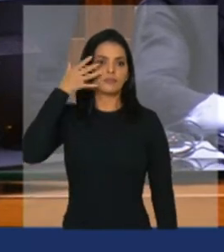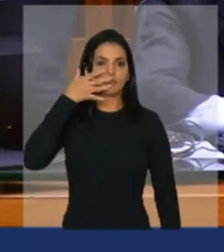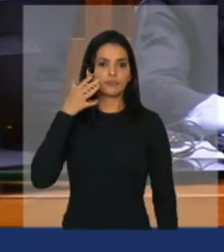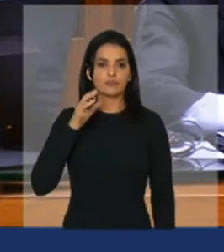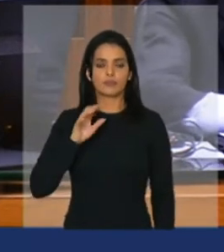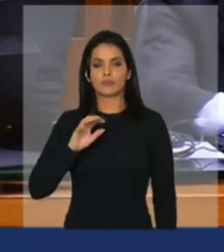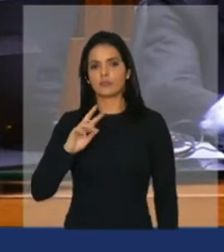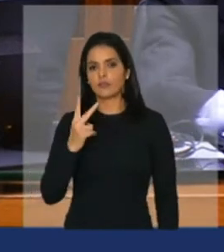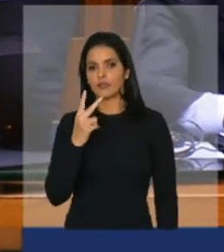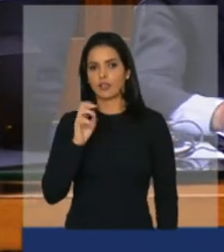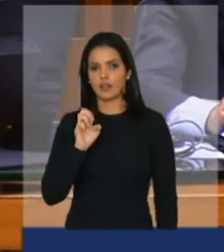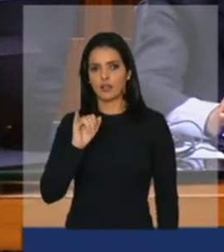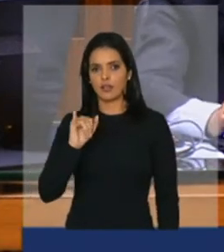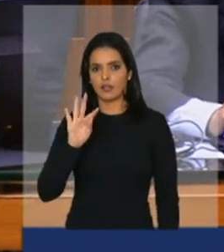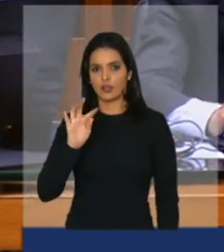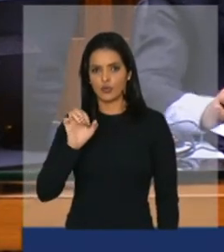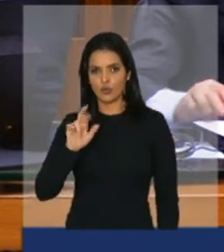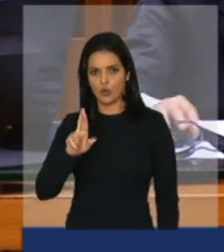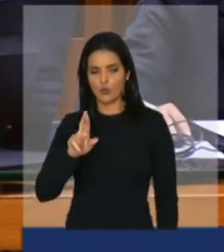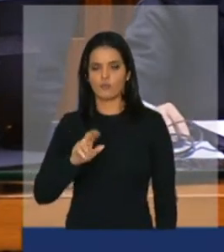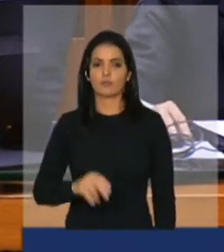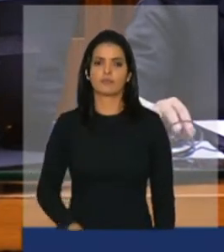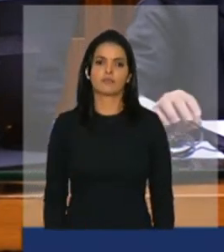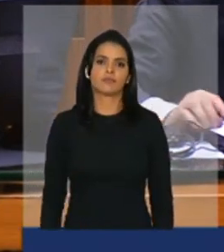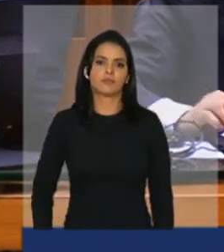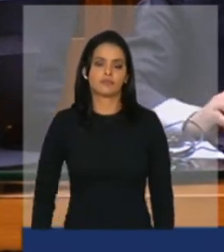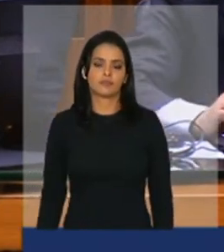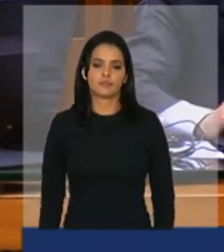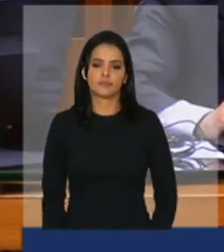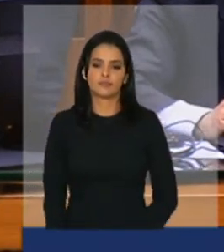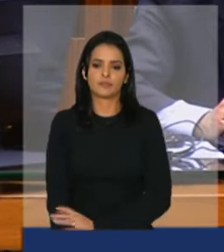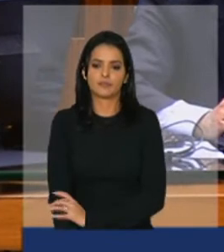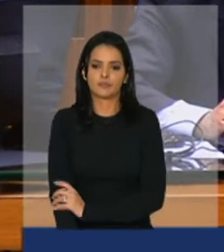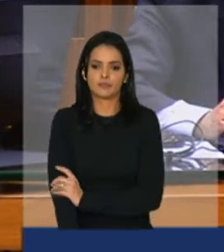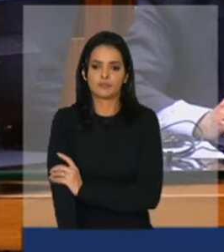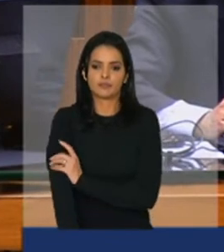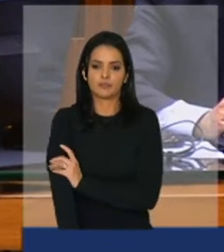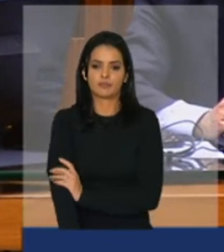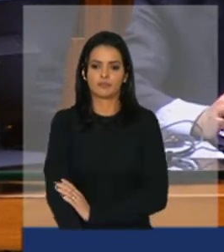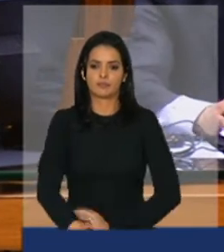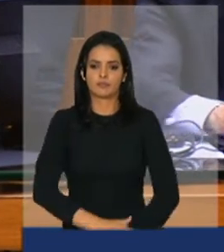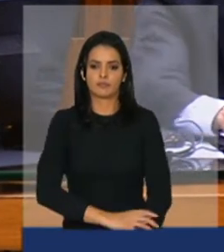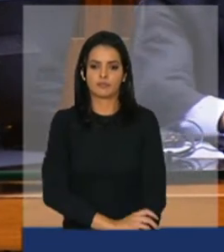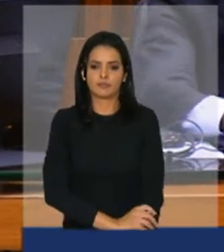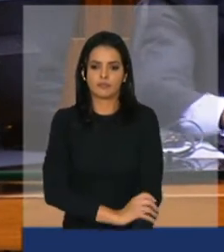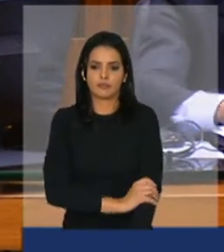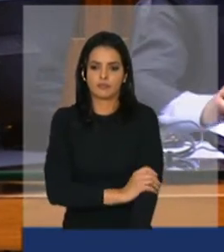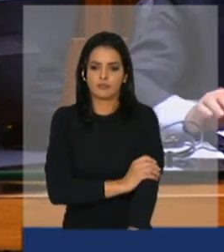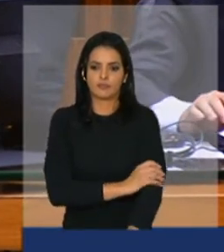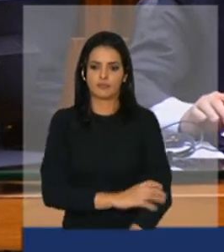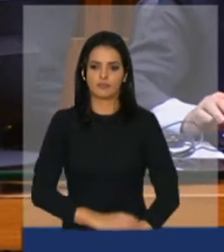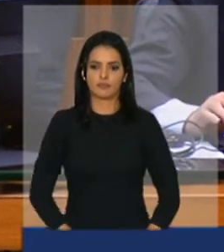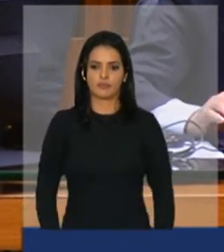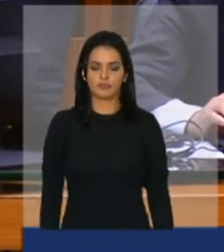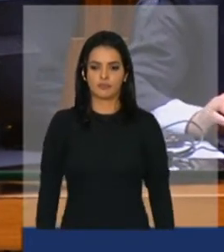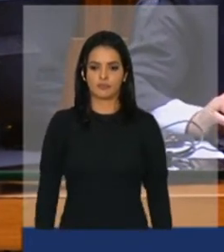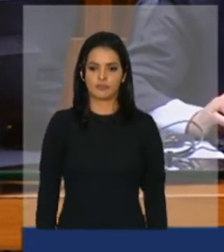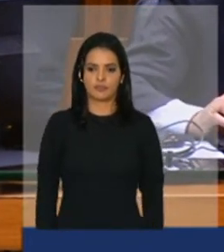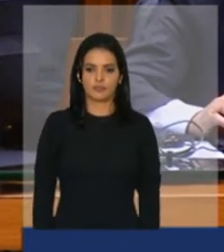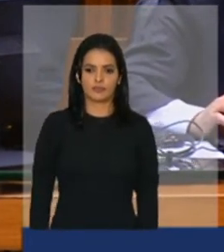DAS MARCAS DELE. PEÇO OBRIGADO. [PRESIDENTE]: OBRIGADO, DEPUTADO, COM A PALAVRA, HEITOR FREYRE. NÃO SE ENCONTRA NO SISTEMA NEM EM PLENÁRIO, CONVIDO ENTÃO DA